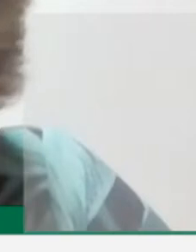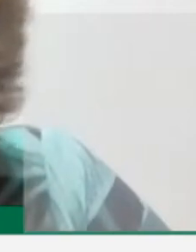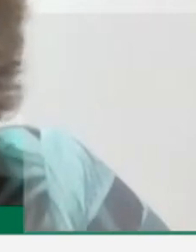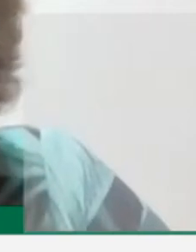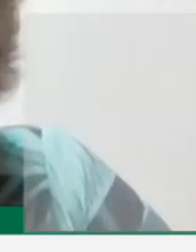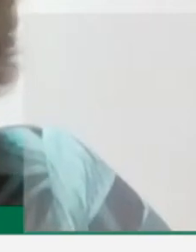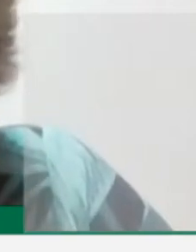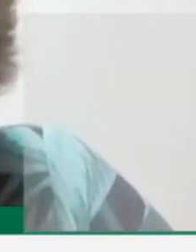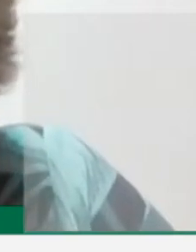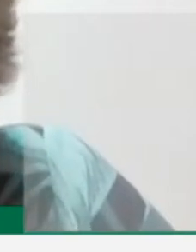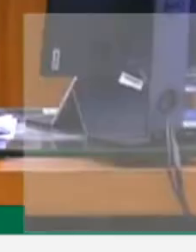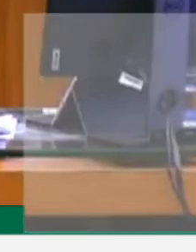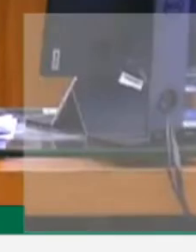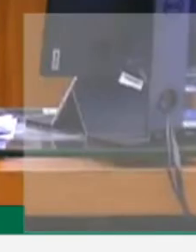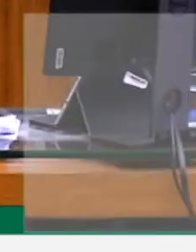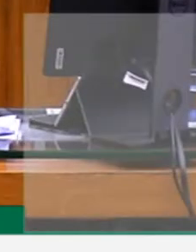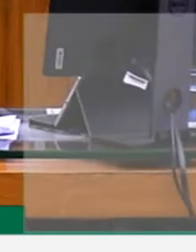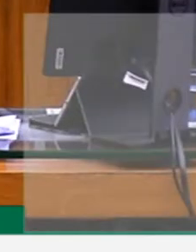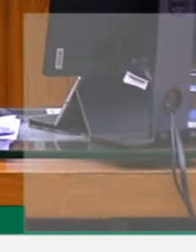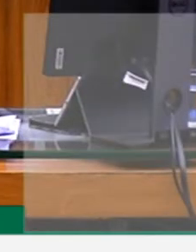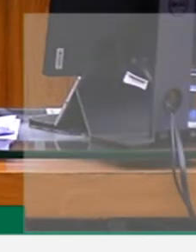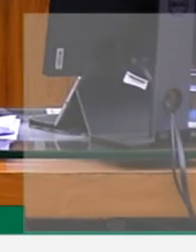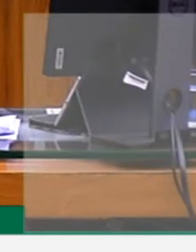OUVIR O DEPUTADO MAX, O DEPUTADO PAULÃO, TEMPO DE